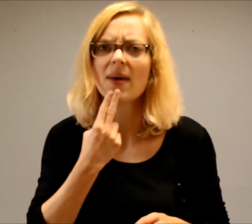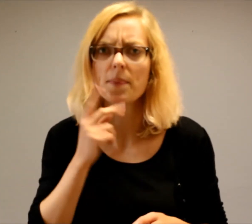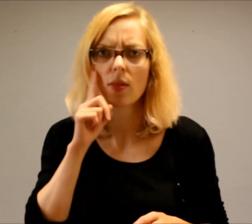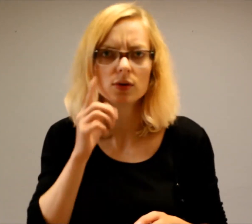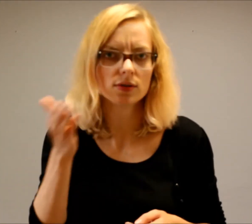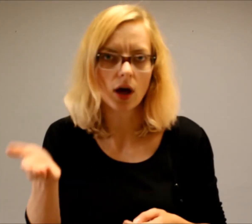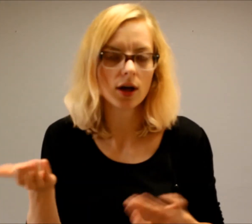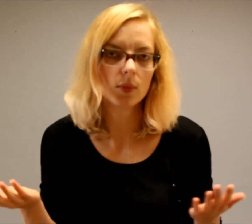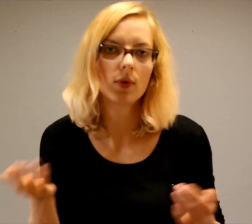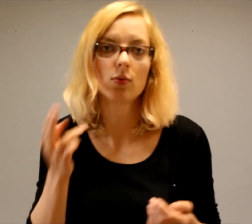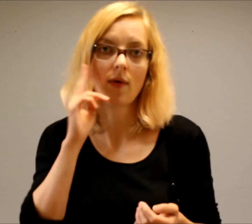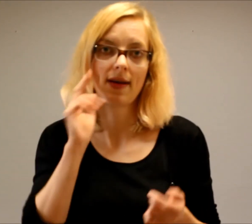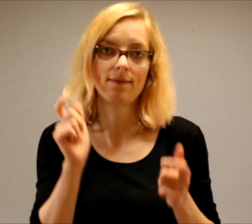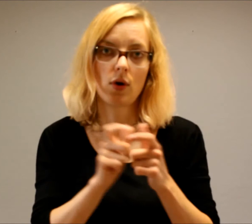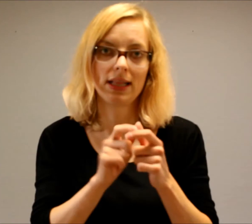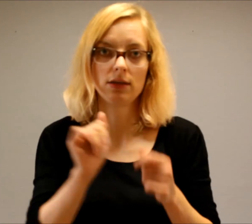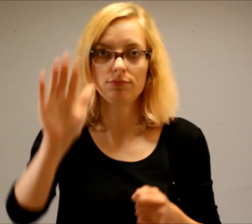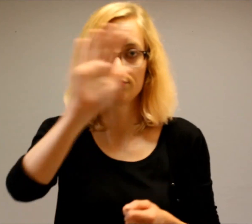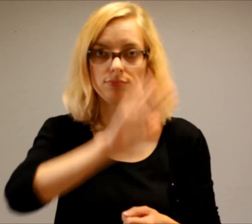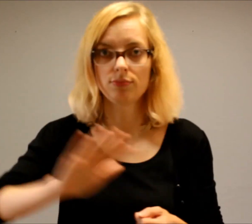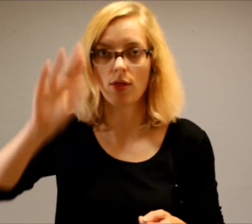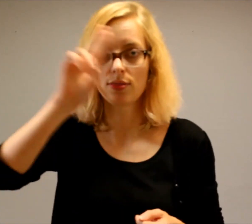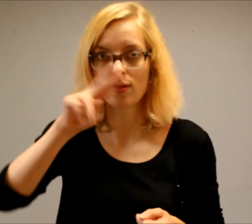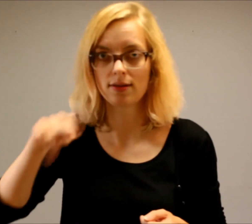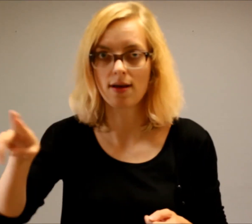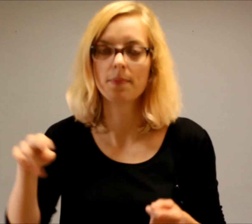Hvem kan søke? Døveforeninger rundt om i Norge,